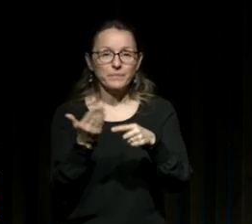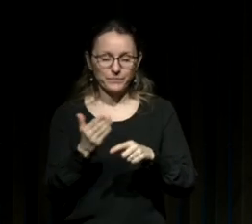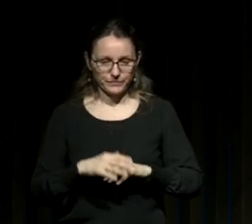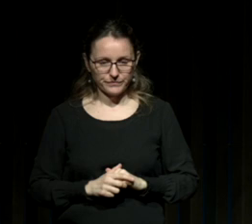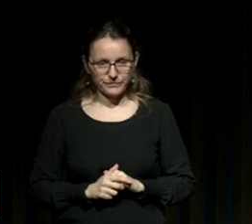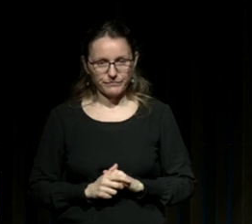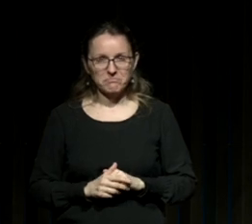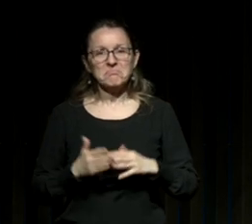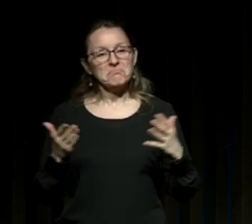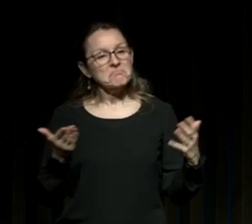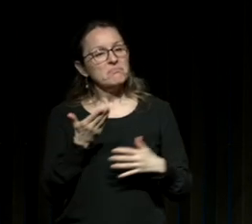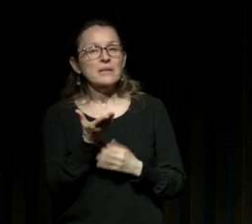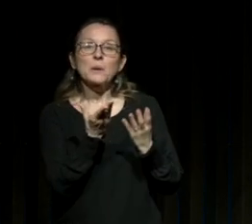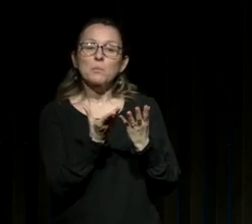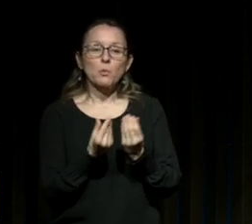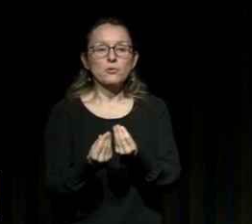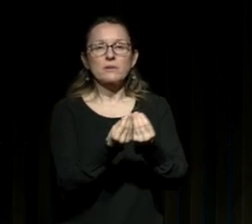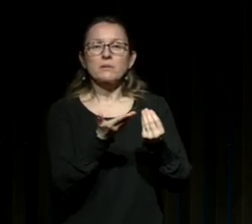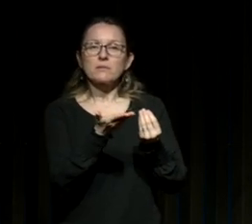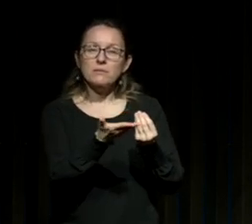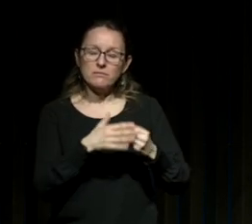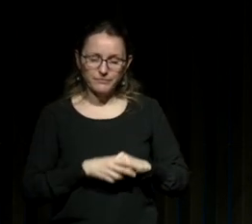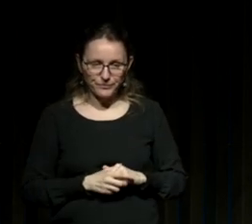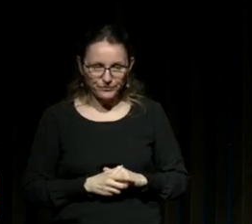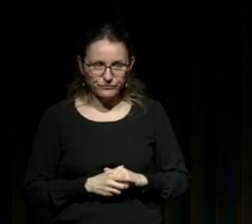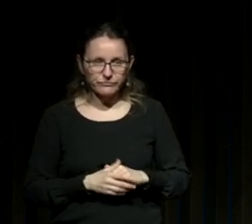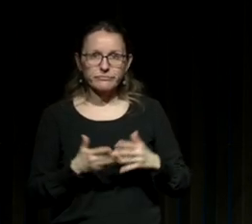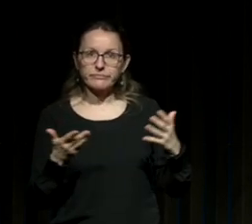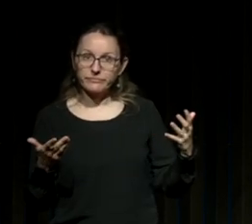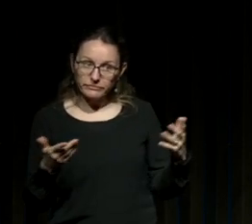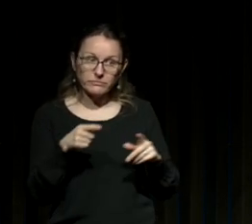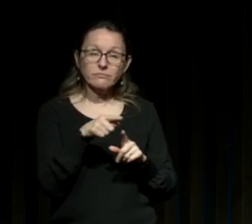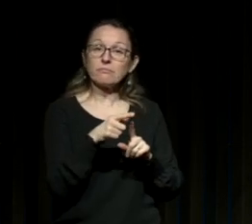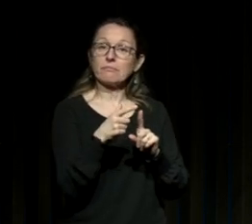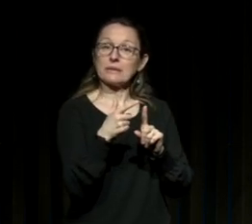dans une population qui est une population de sujets pré-diabétiques donc très très à risque